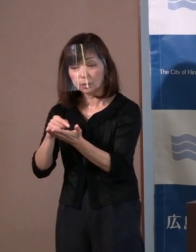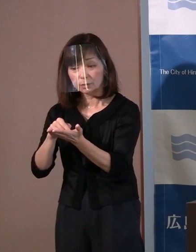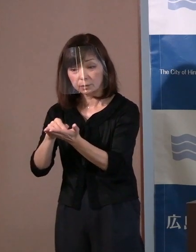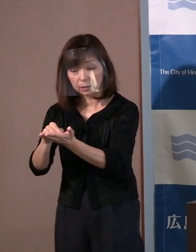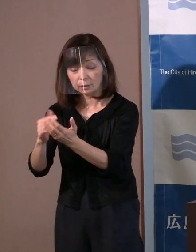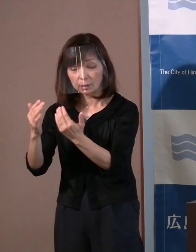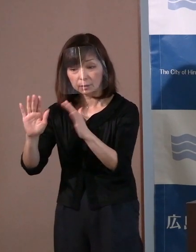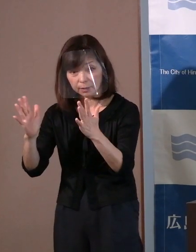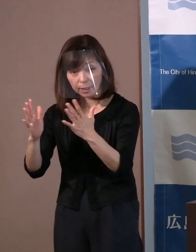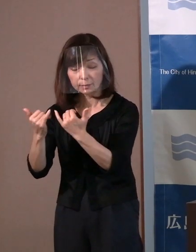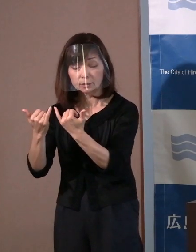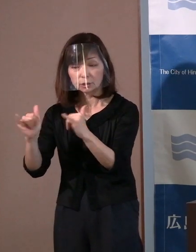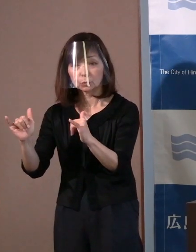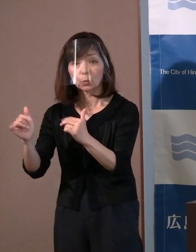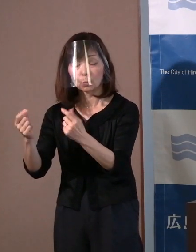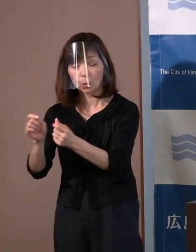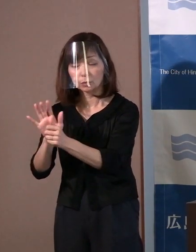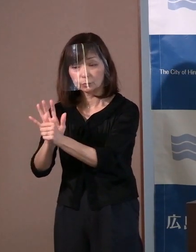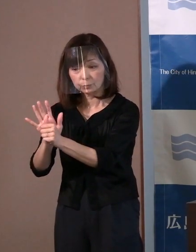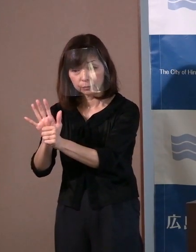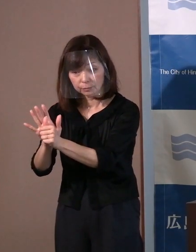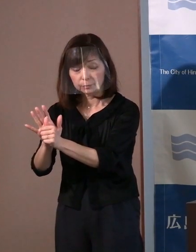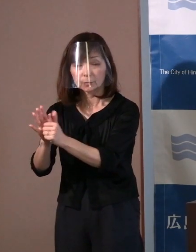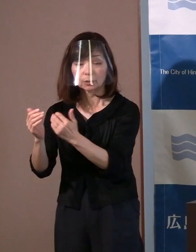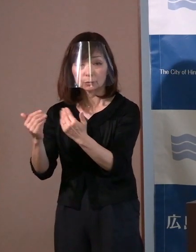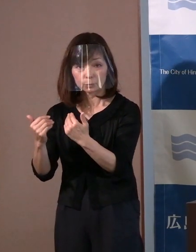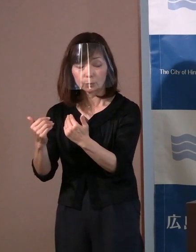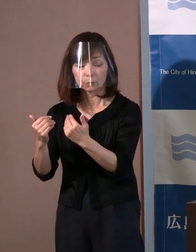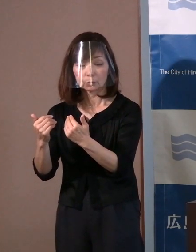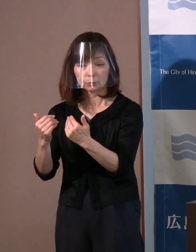そういった記述にいたしました｡